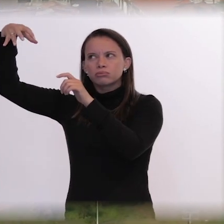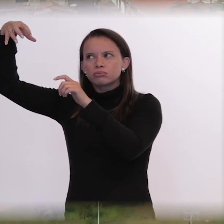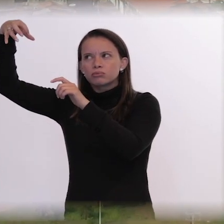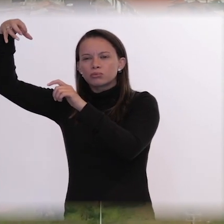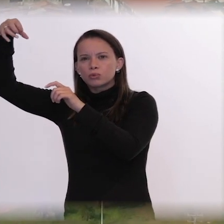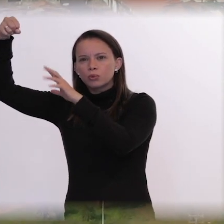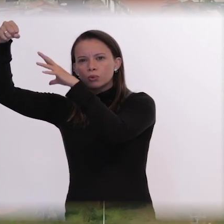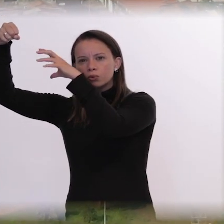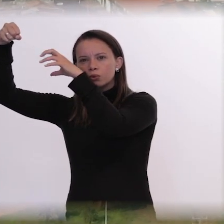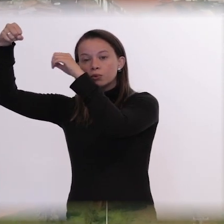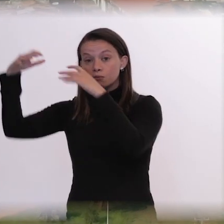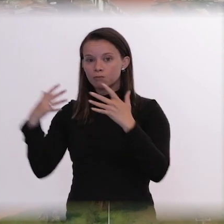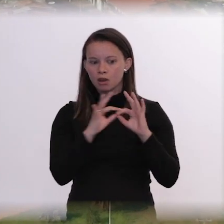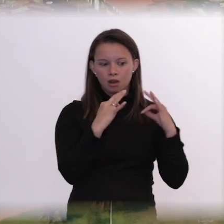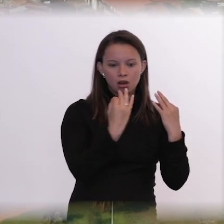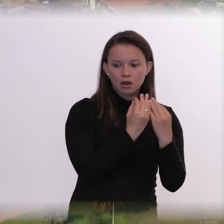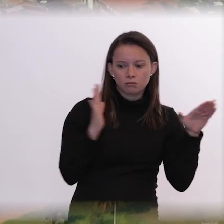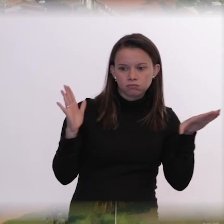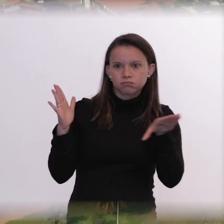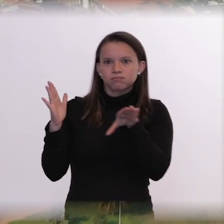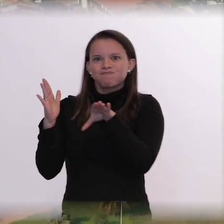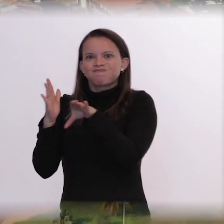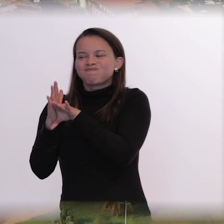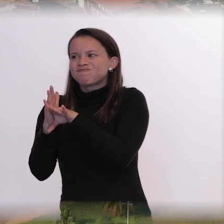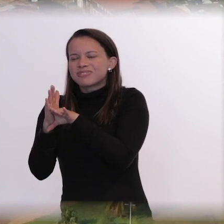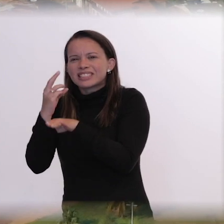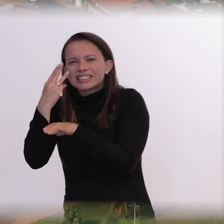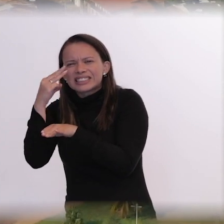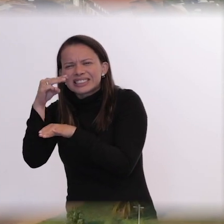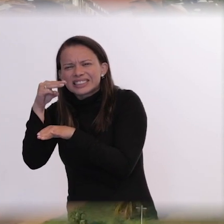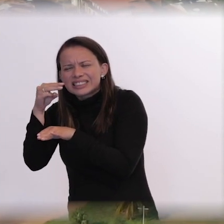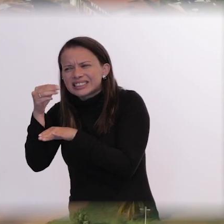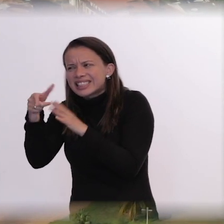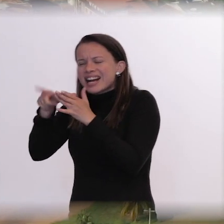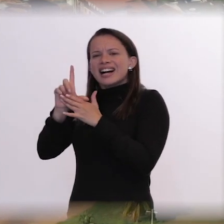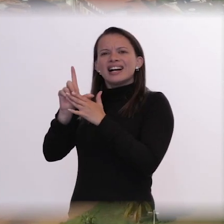E aí, quando a família conseguiu chegar até o local, por três minutos, né? Aí já tava...